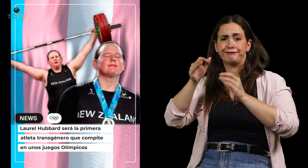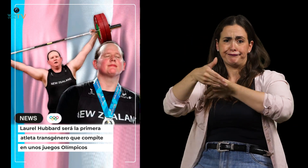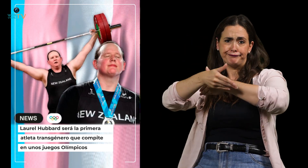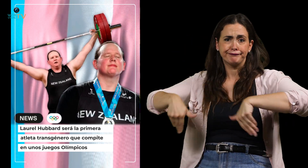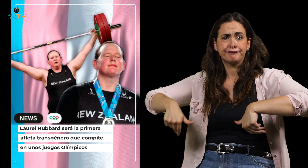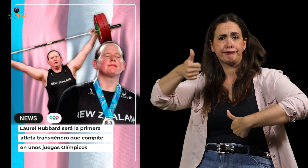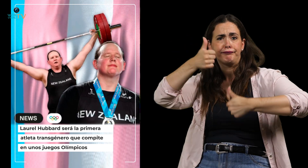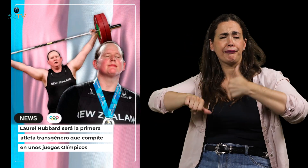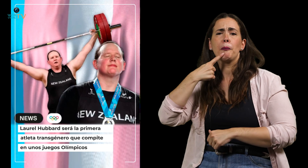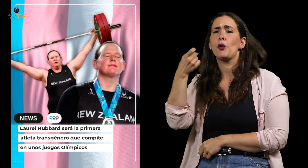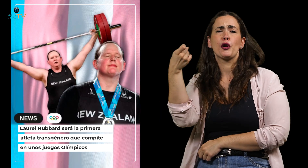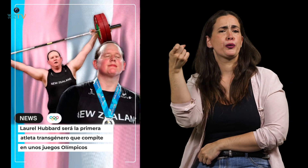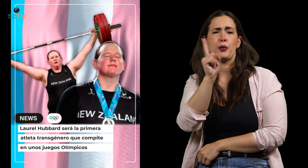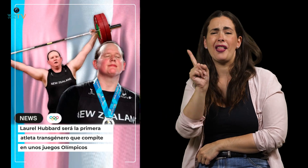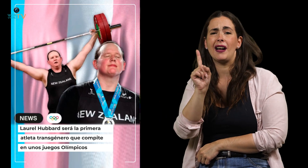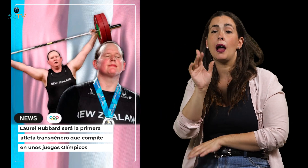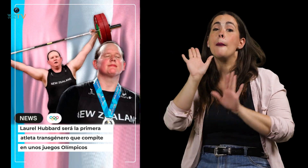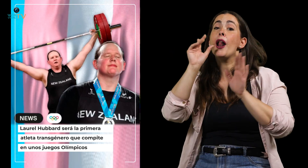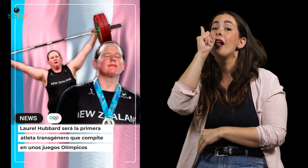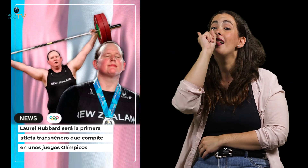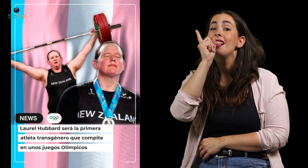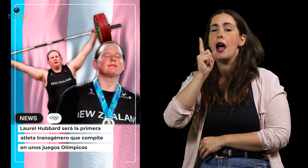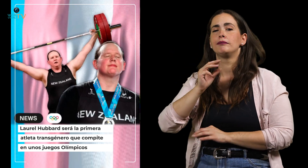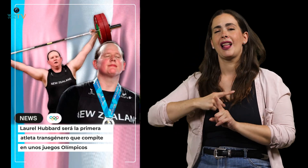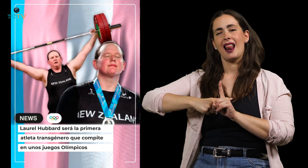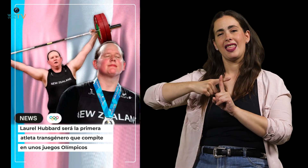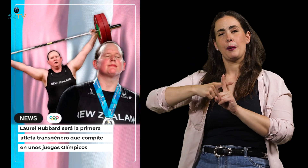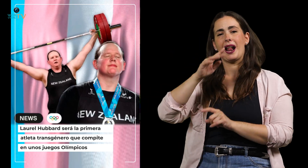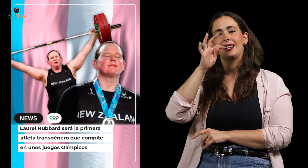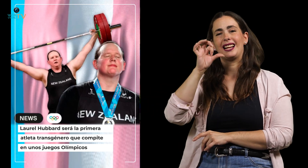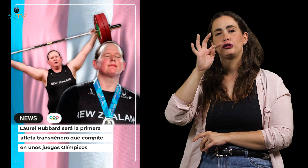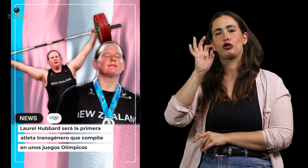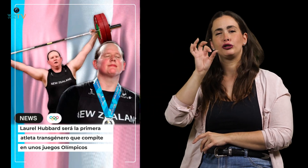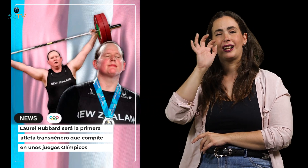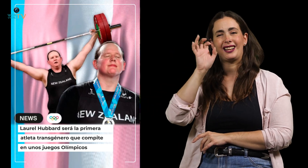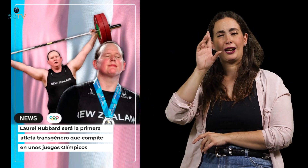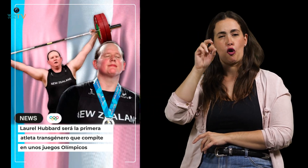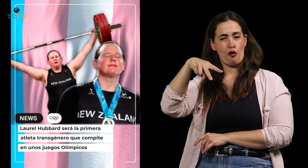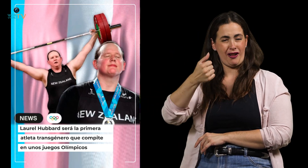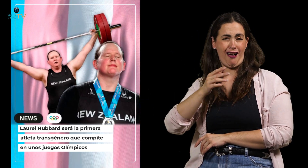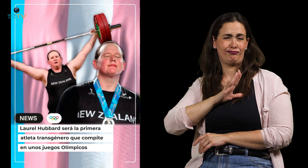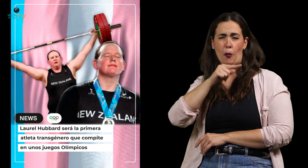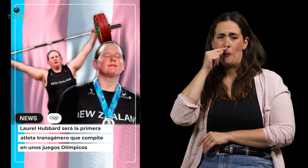sin necesidad de cirugía genital, siempre que su nivel total de testosterona